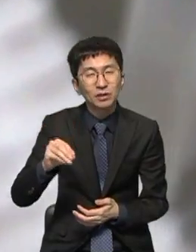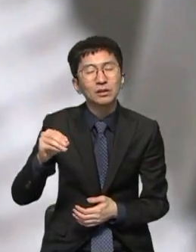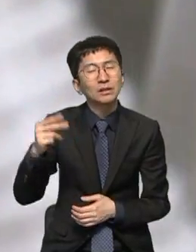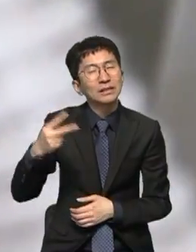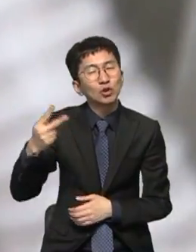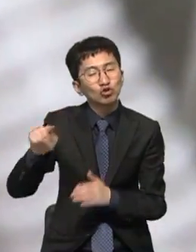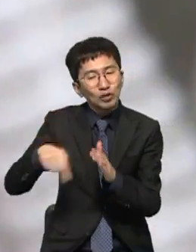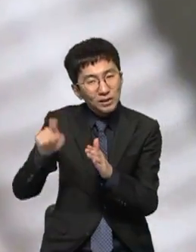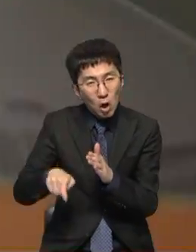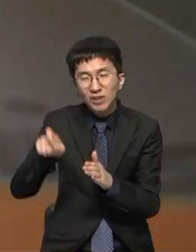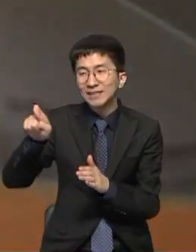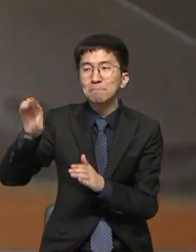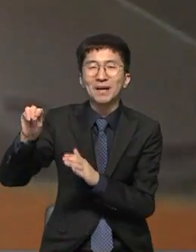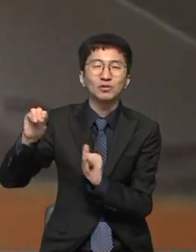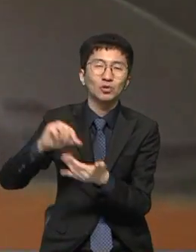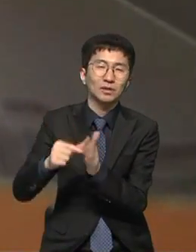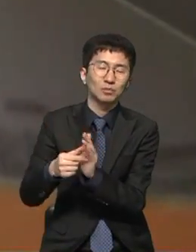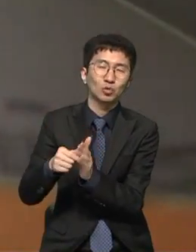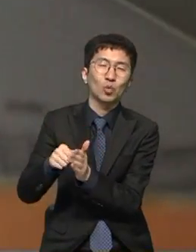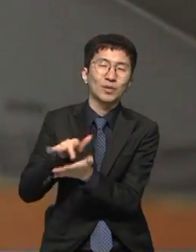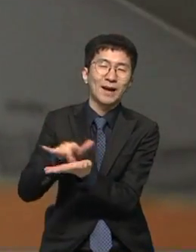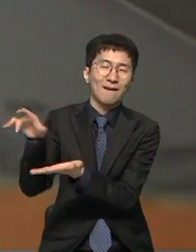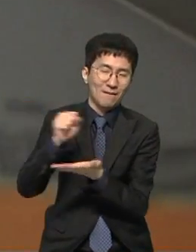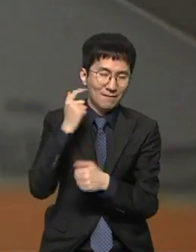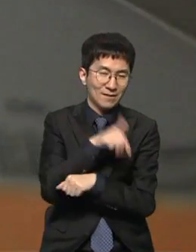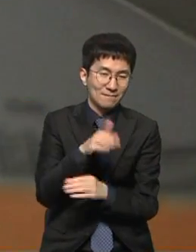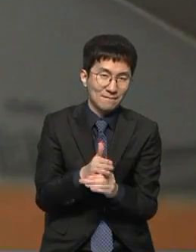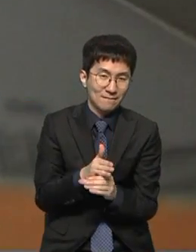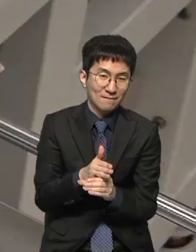명분이 빠르면 이번 주 들어옵니다.